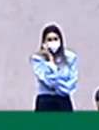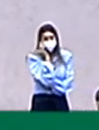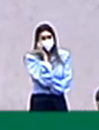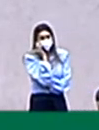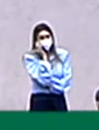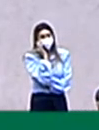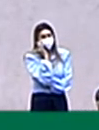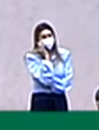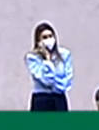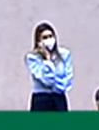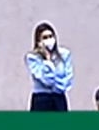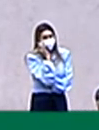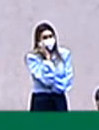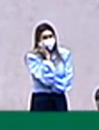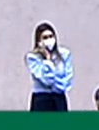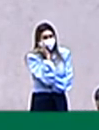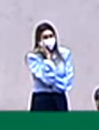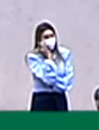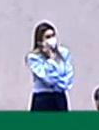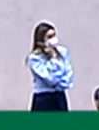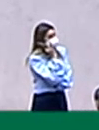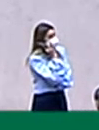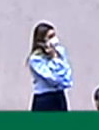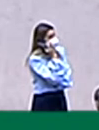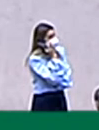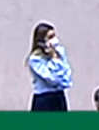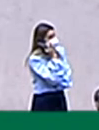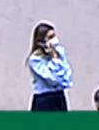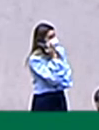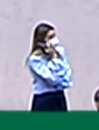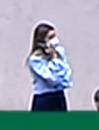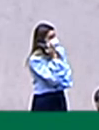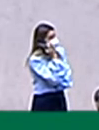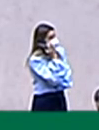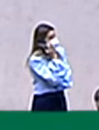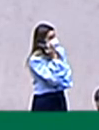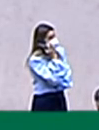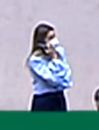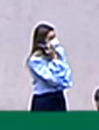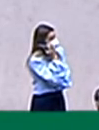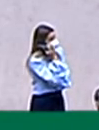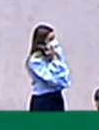ORIENTA O PSD? -- [DEPUTADO]: ORIENTA SIM, SENHOR PRESIDENTE. [DEPUTADO]: ENTÃO, O